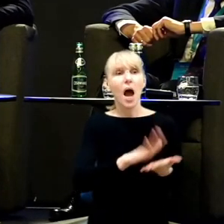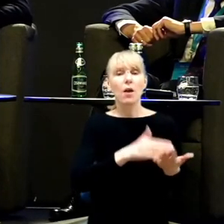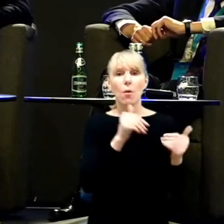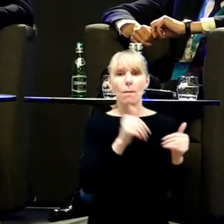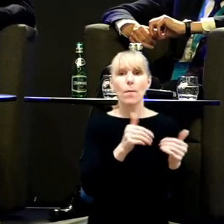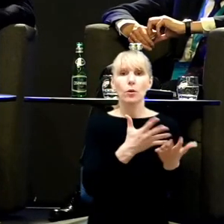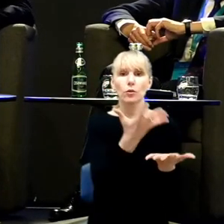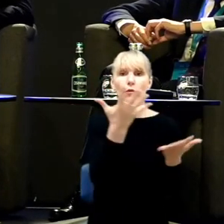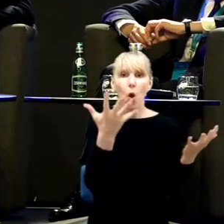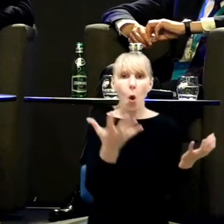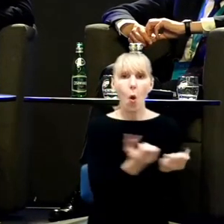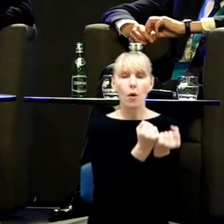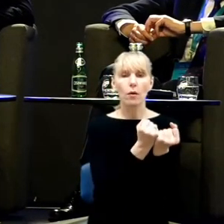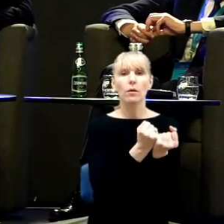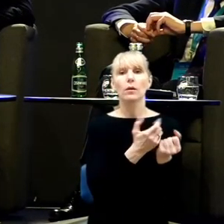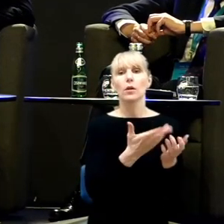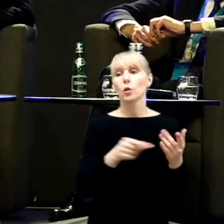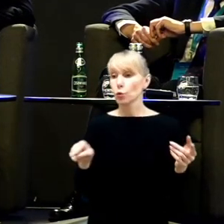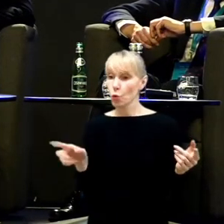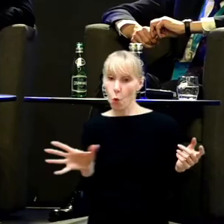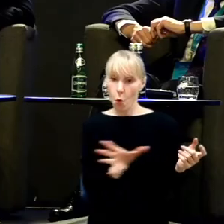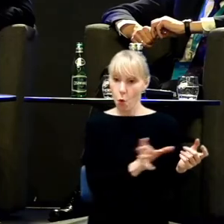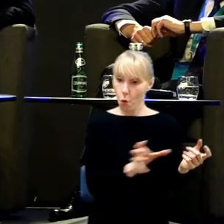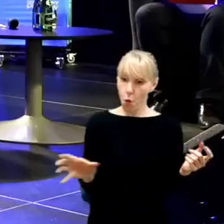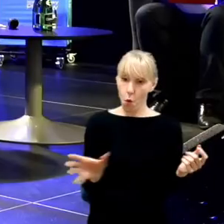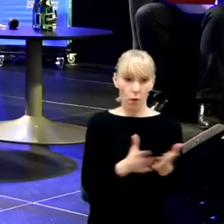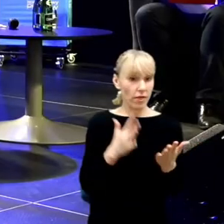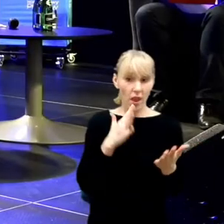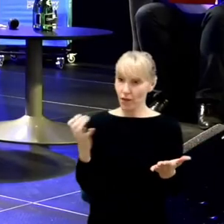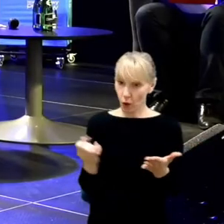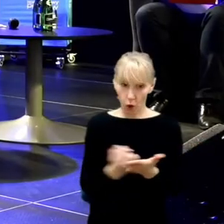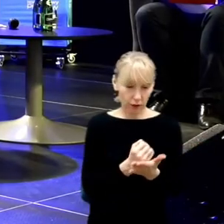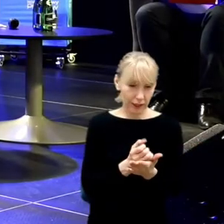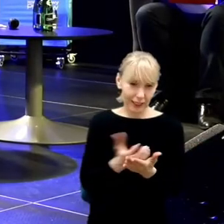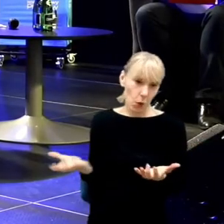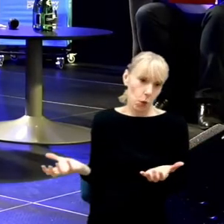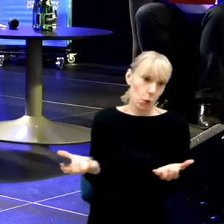które nie będą wykorzystywane z tych innych koszyków.